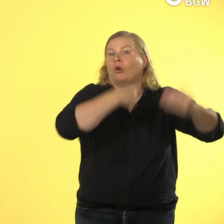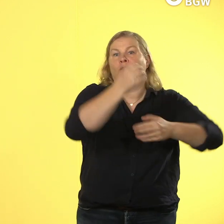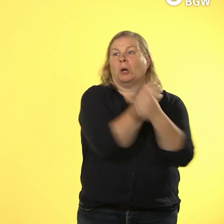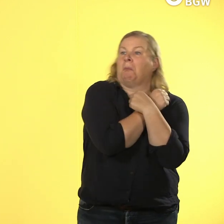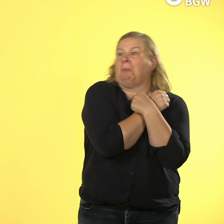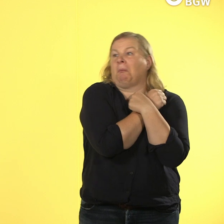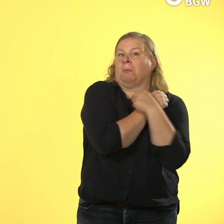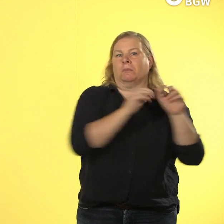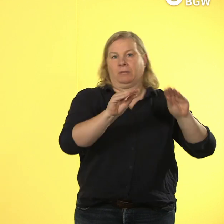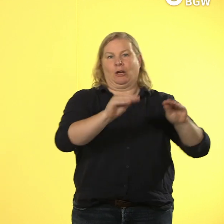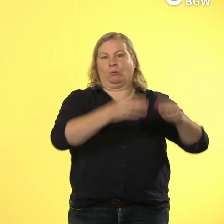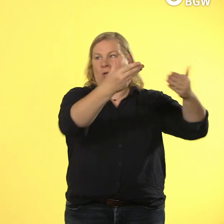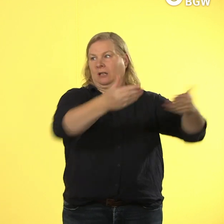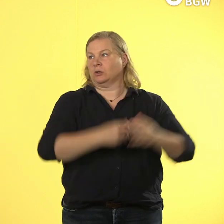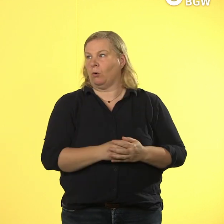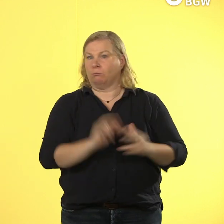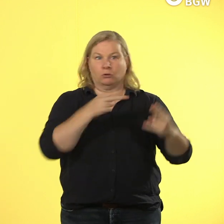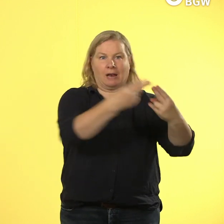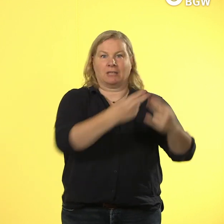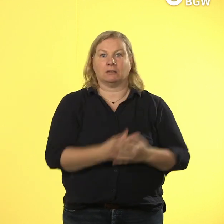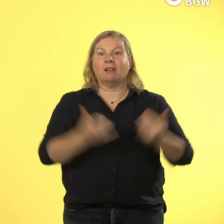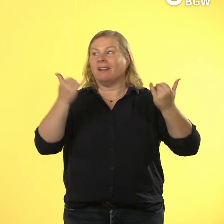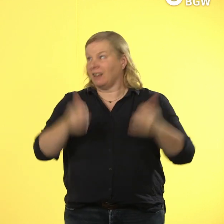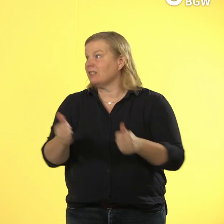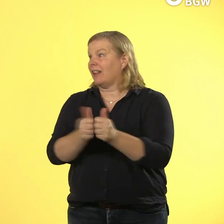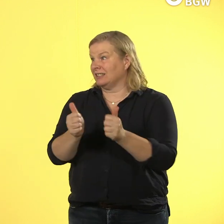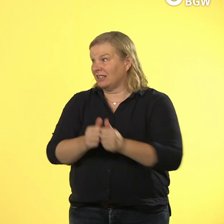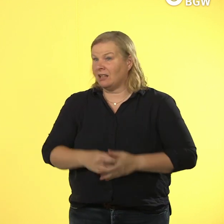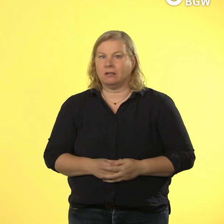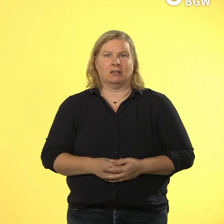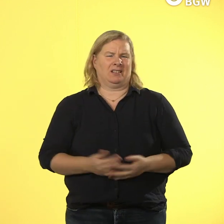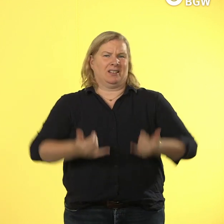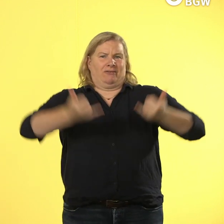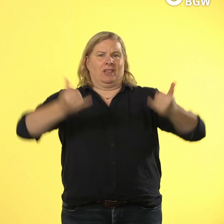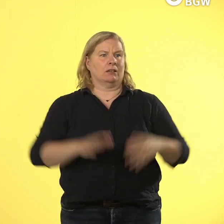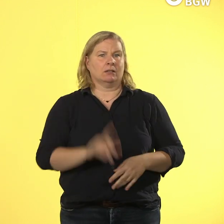Wie das gehen soll, soll uns jemand mal zeigen. Komm, wir gehen gemeinsam zum Griechen und jammern los."